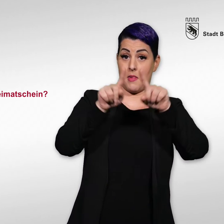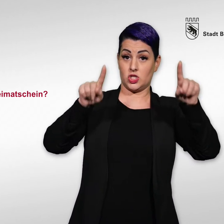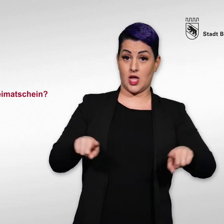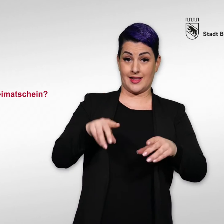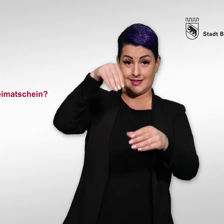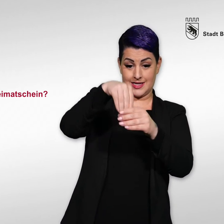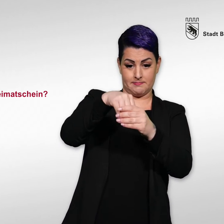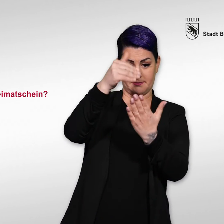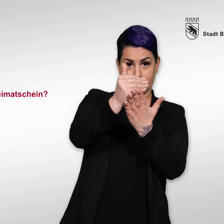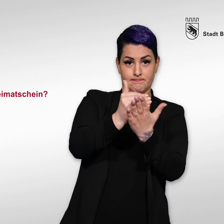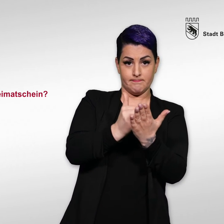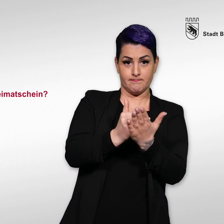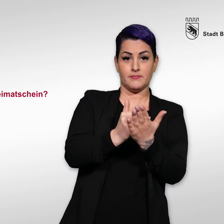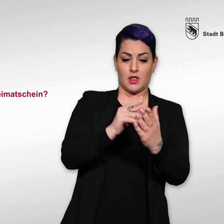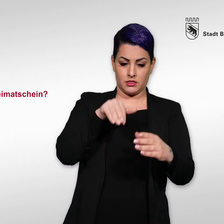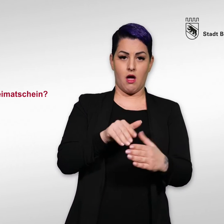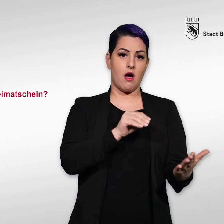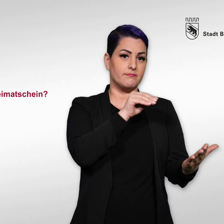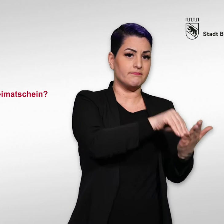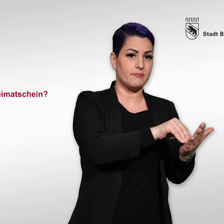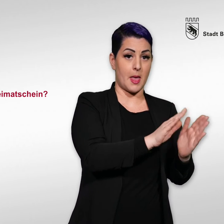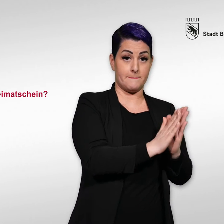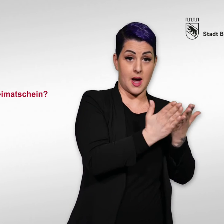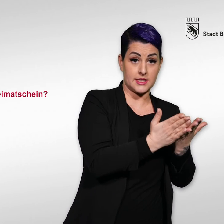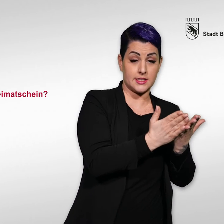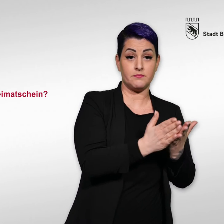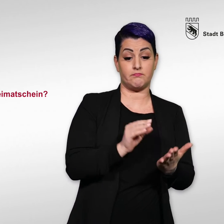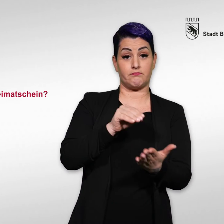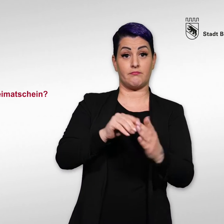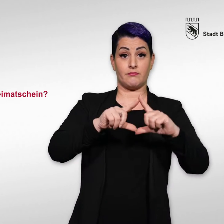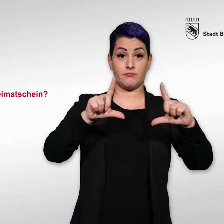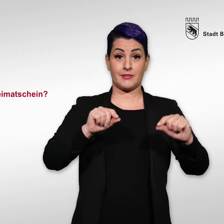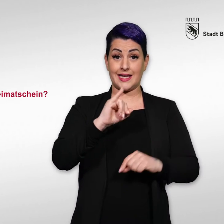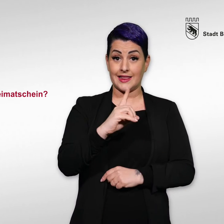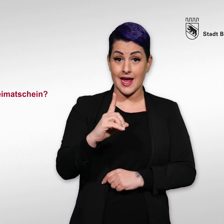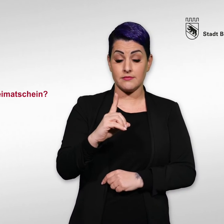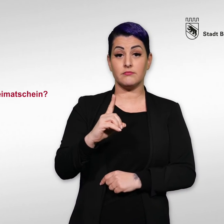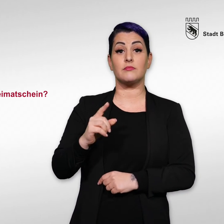Ihr Heimatort ist in Ihrem Pass, auf der Identitätskarte, dem Geburtsschein